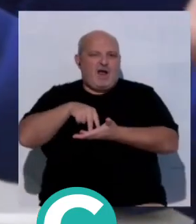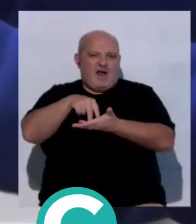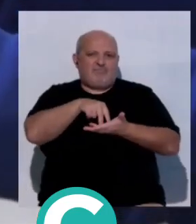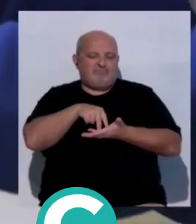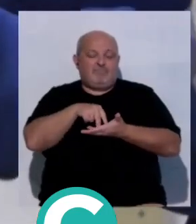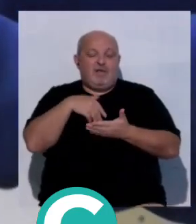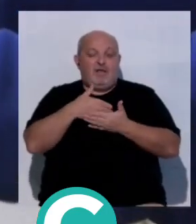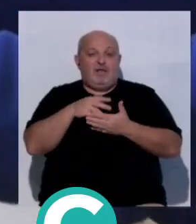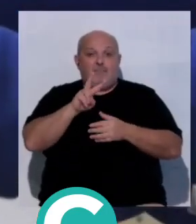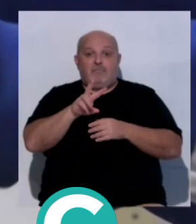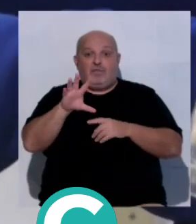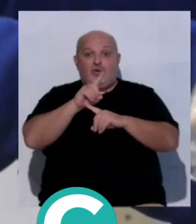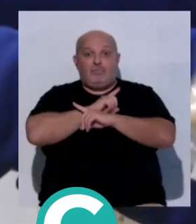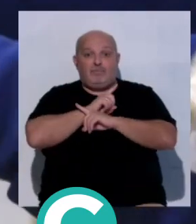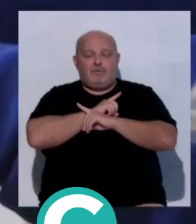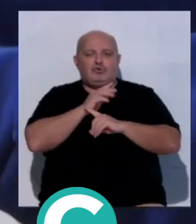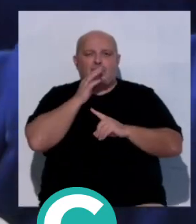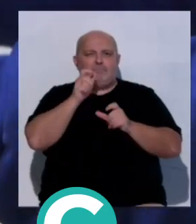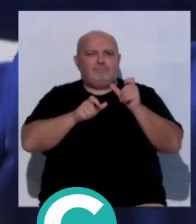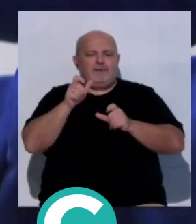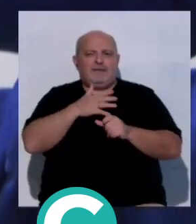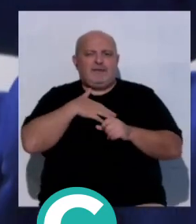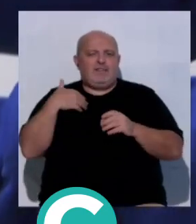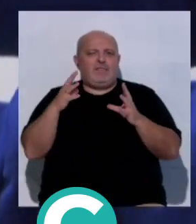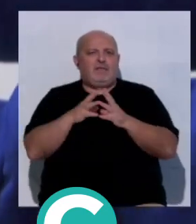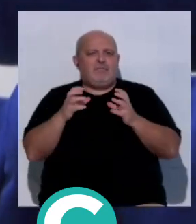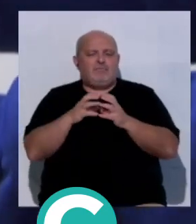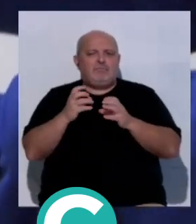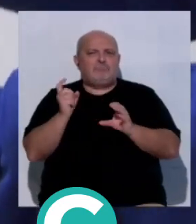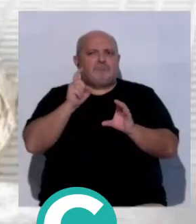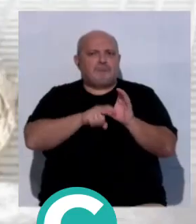el próximo 25 de noviembre todas las personas que lo deseen podrán inscribirse en cualquiera